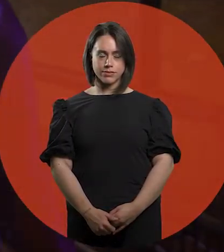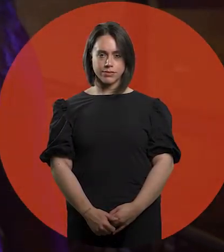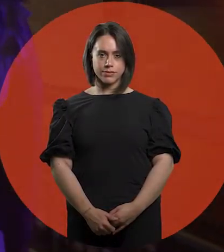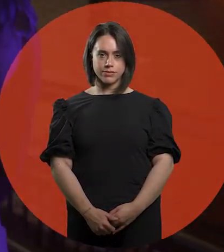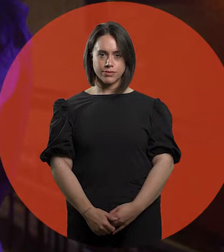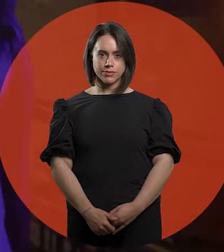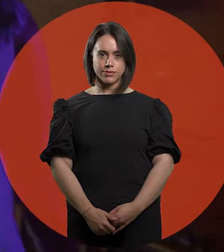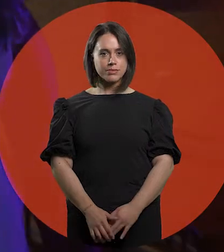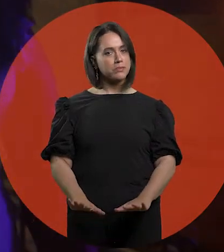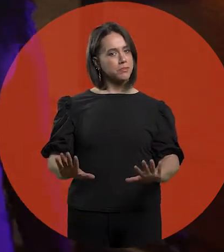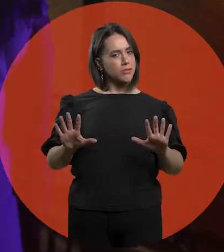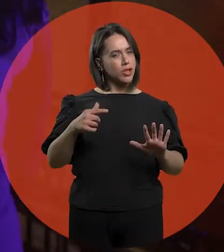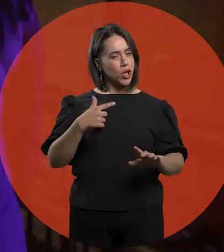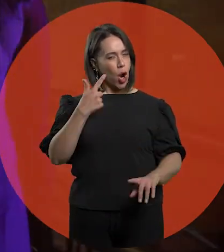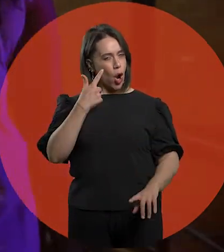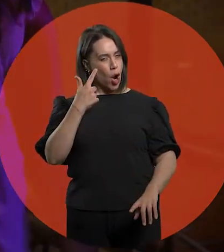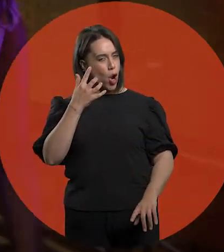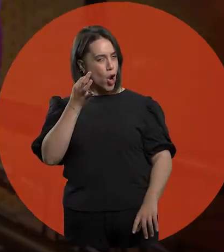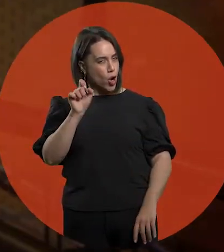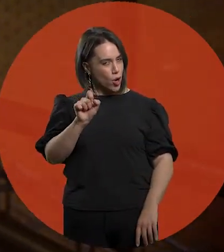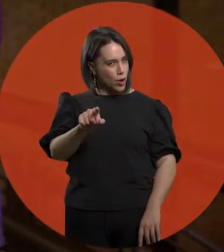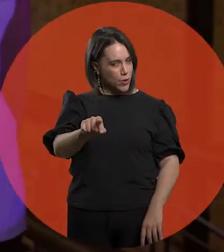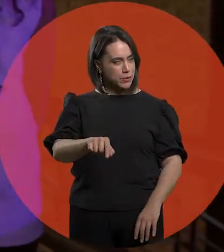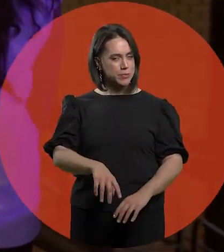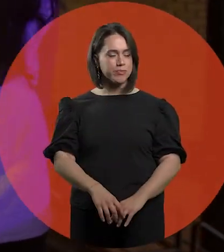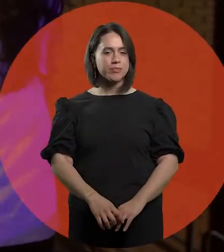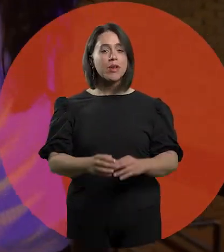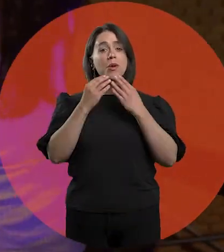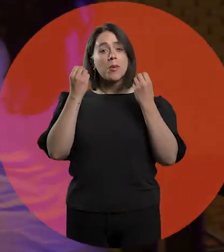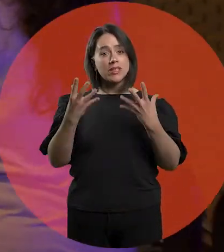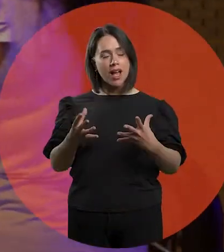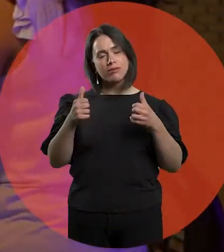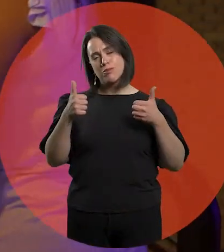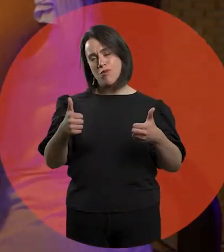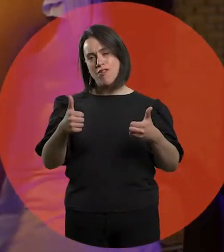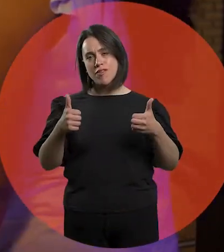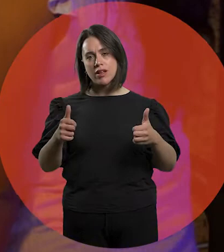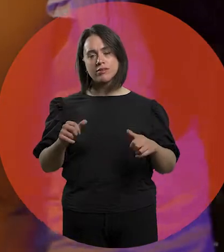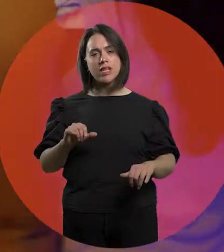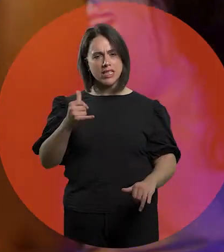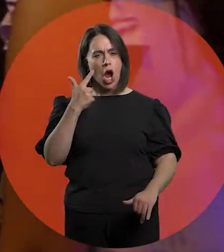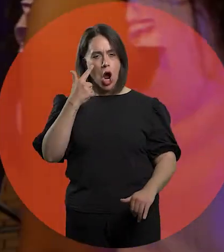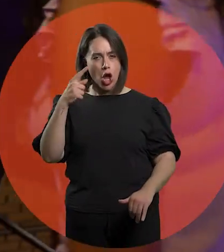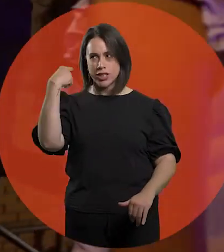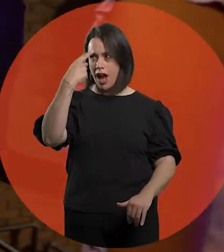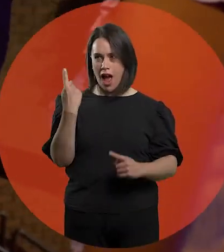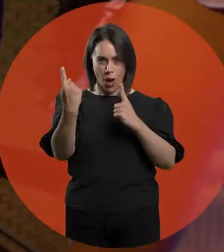Opi, a esta chica la conocemos. ¿Cómo estamos? Bien. ¿Caras conocidas? ¿Sí?